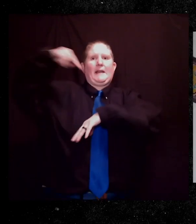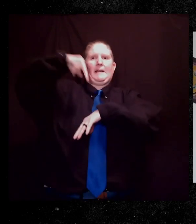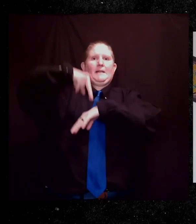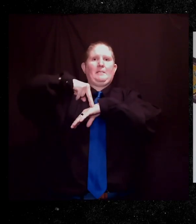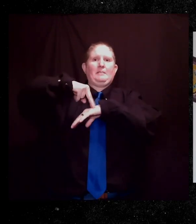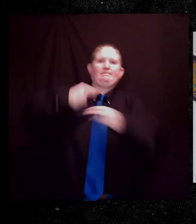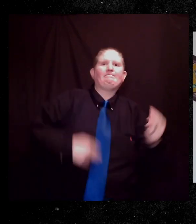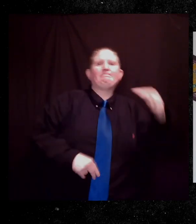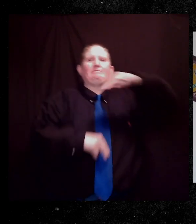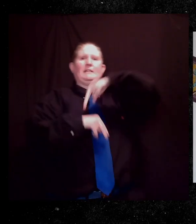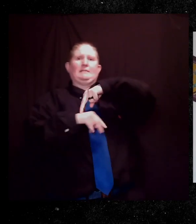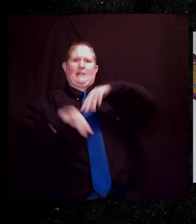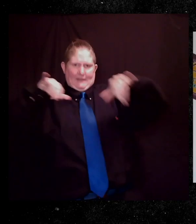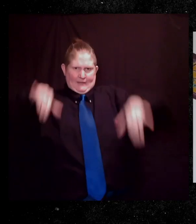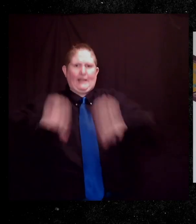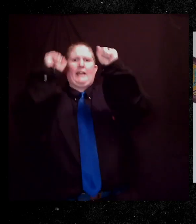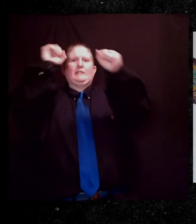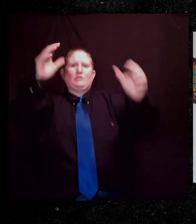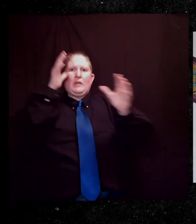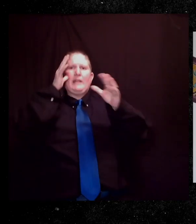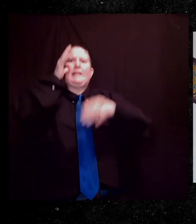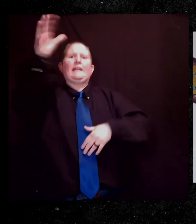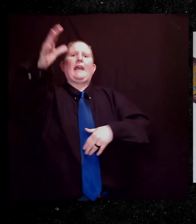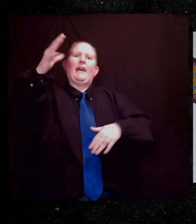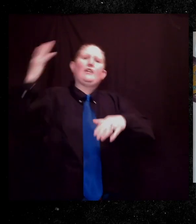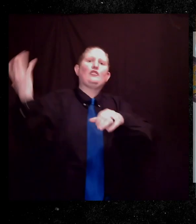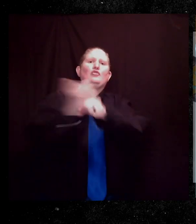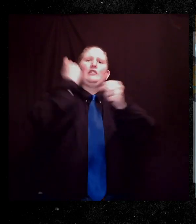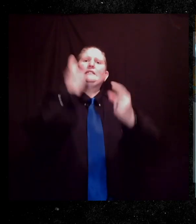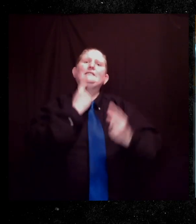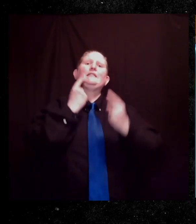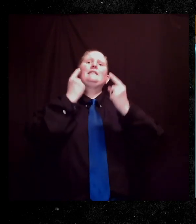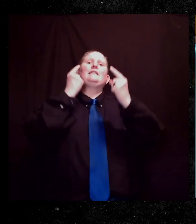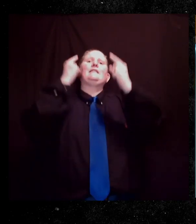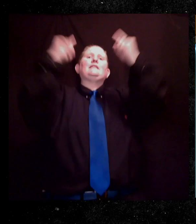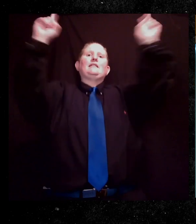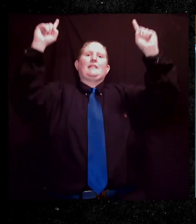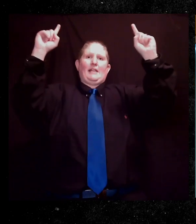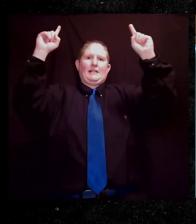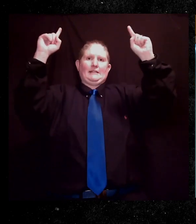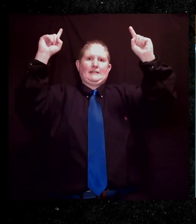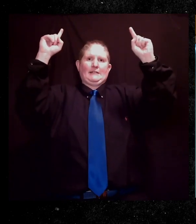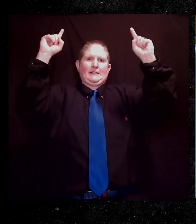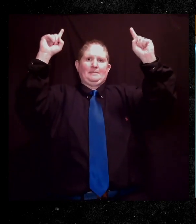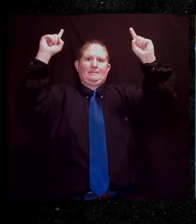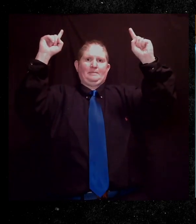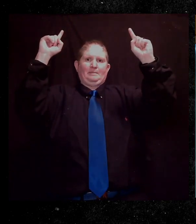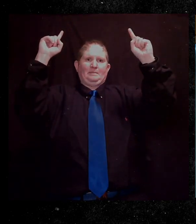Levántate de nuevo y di que sí, podemos Resiliencia